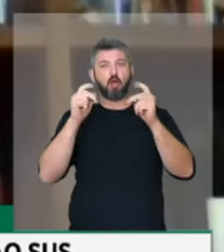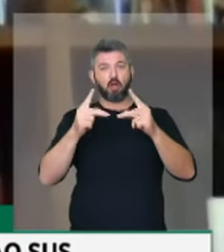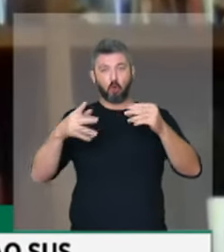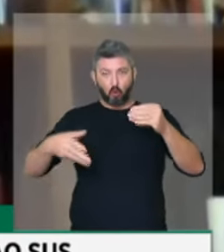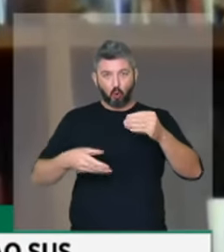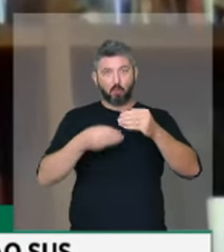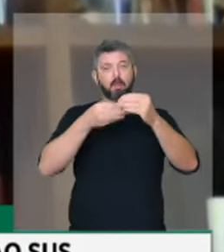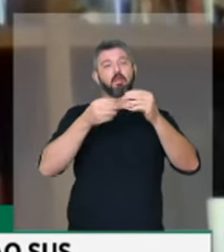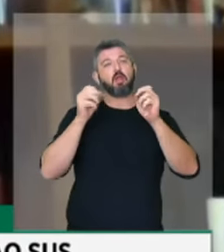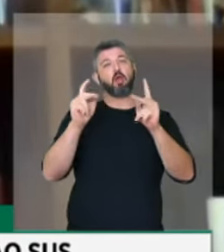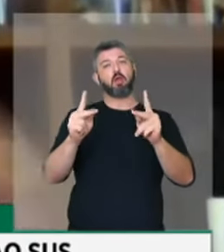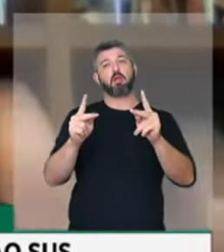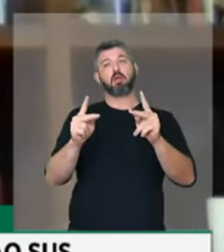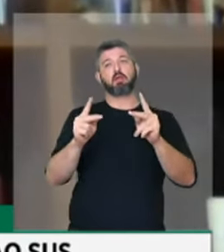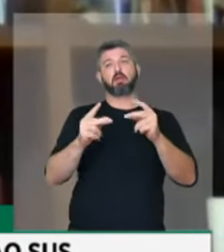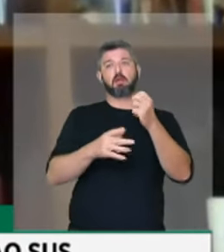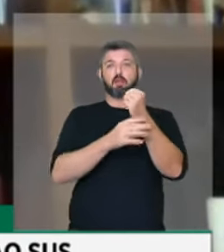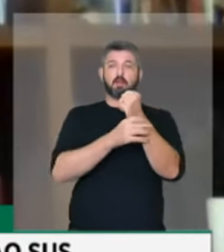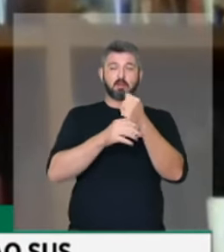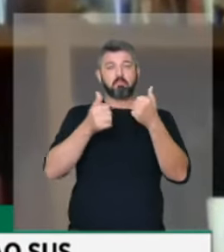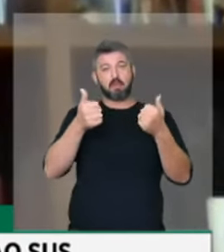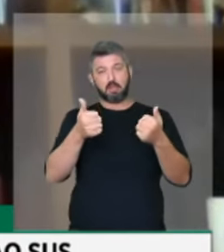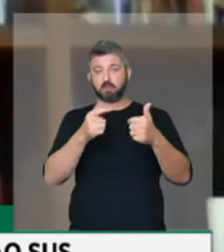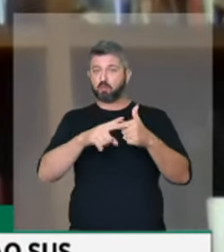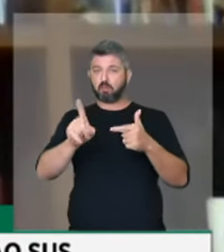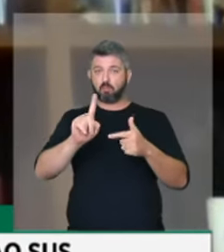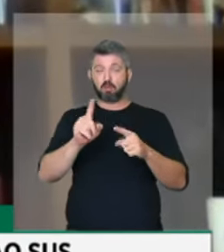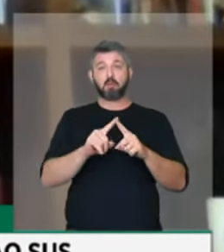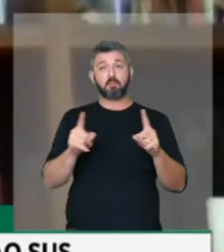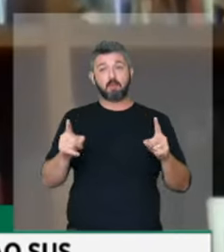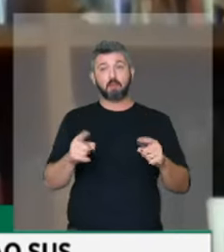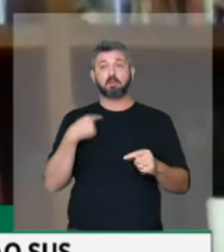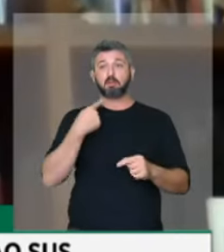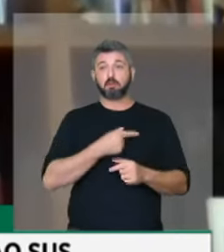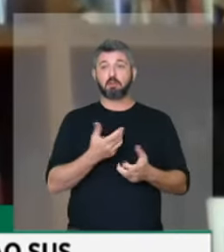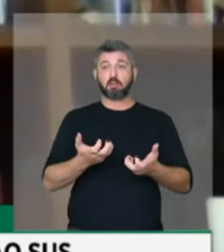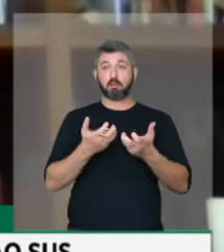COMPLEMENTAR E DAR GARANTIAS. POR ISSO NÓS QUEREMOS DIZER QUE ESSE ACORDO QUE ESTABELECE UM PADRÃO, UM LIMITE, É UMA